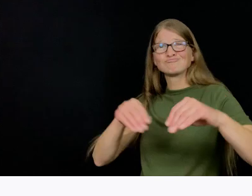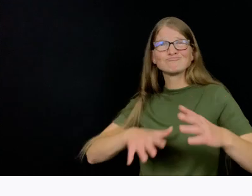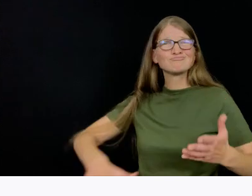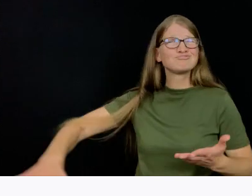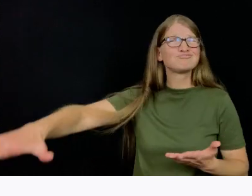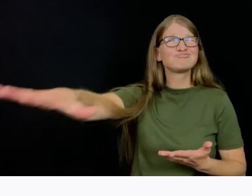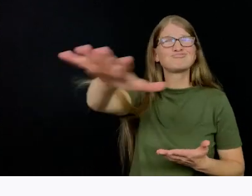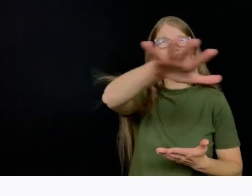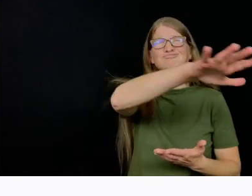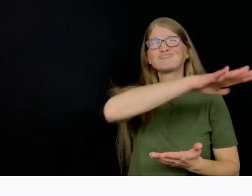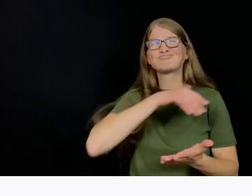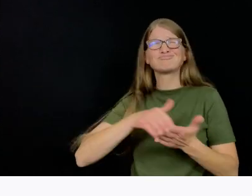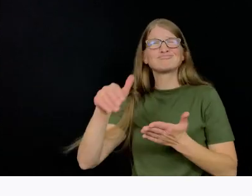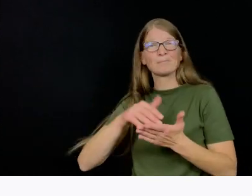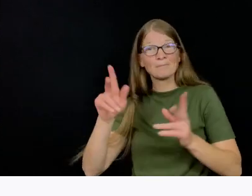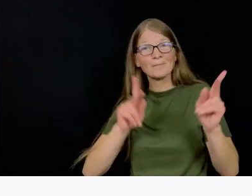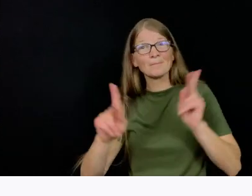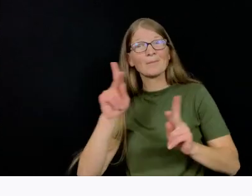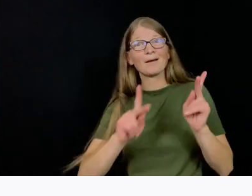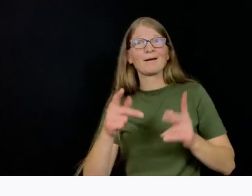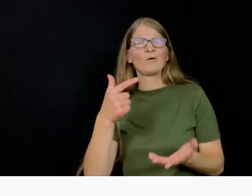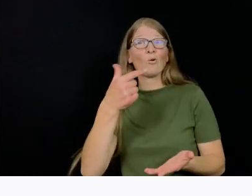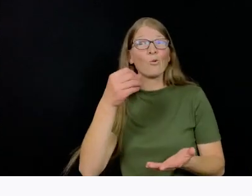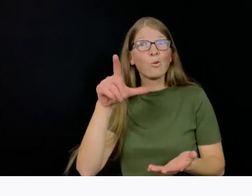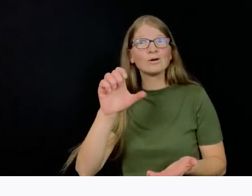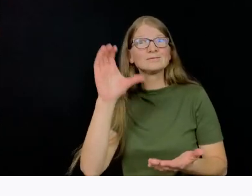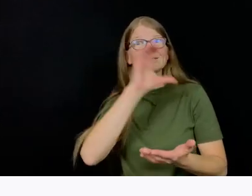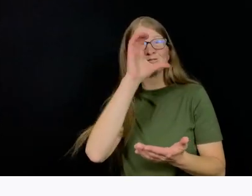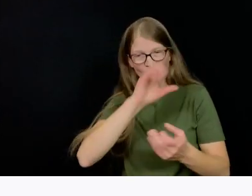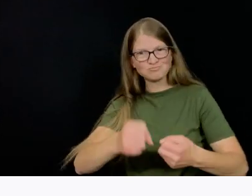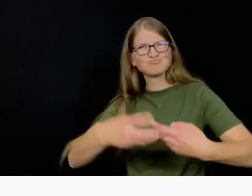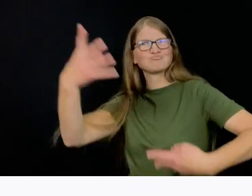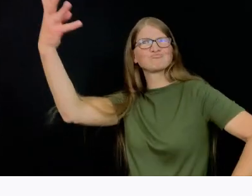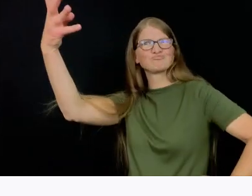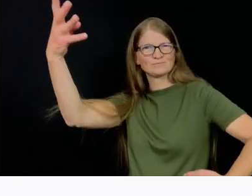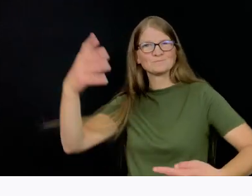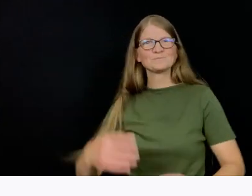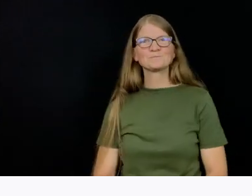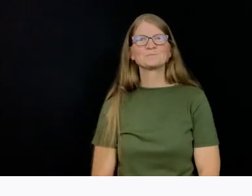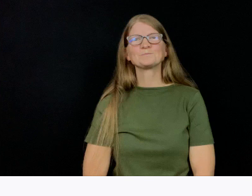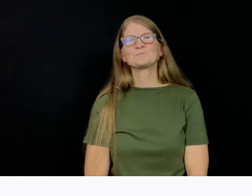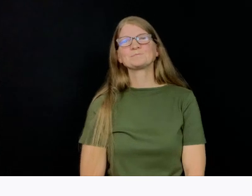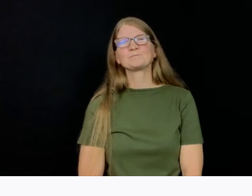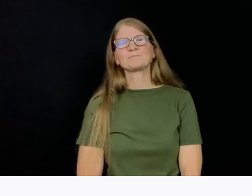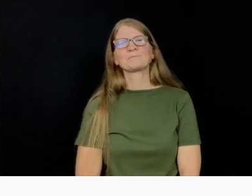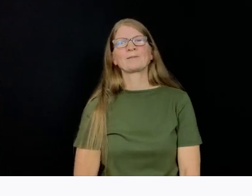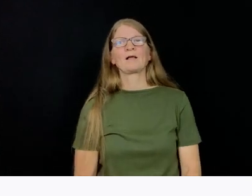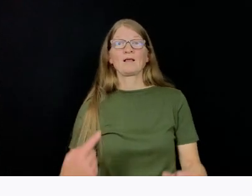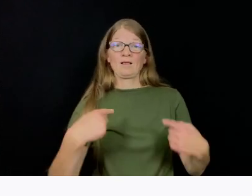الذي يستخدمون Google كل يوم أما بالنسبة للمستهلكين فنحن نعمل على تسهيل استكشاف